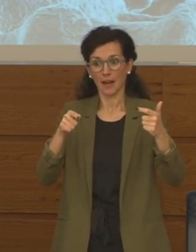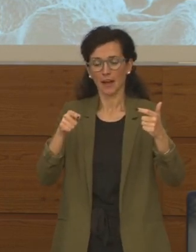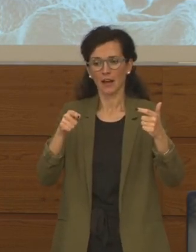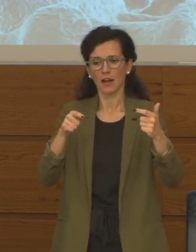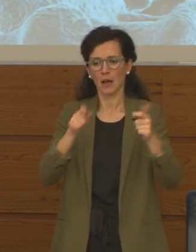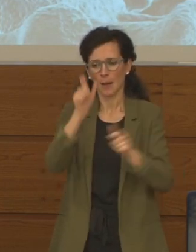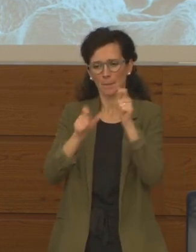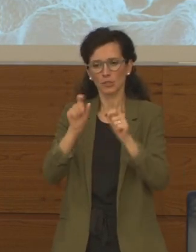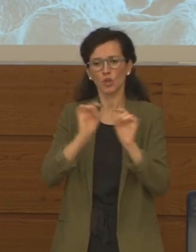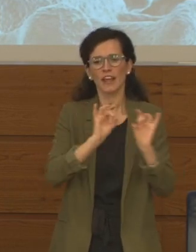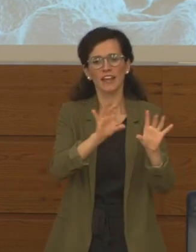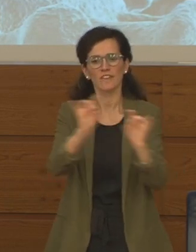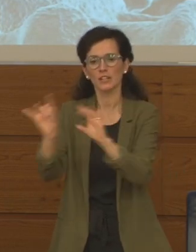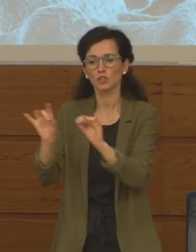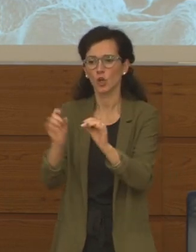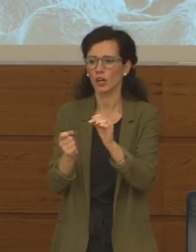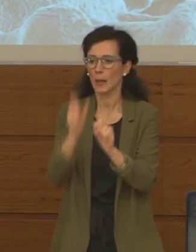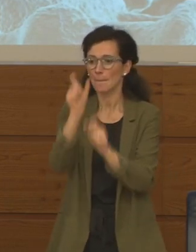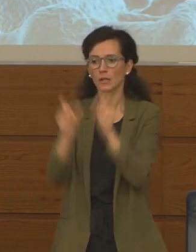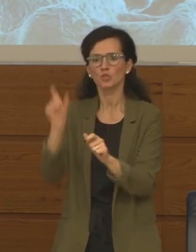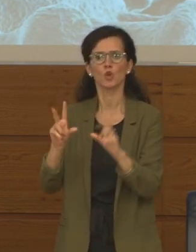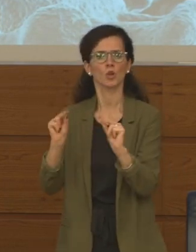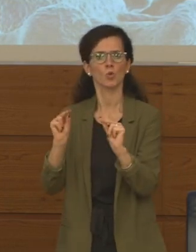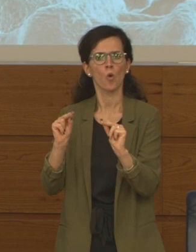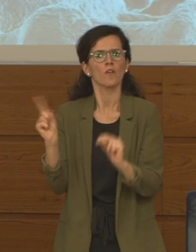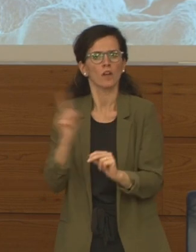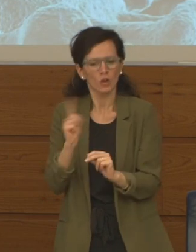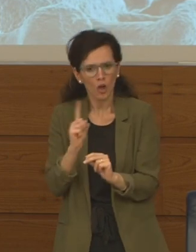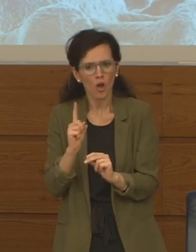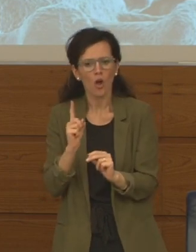infezioni cioè di nuovi casi ma si sono andati anche a prendere persone che